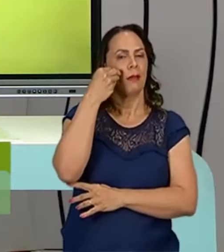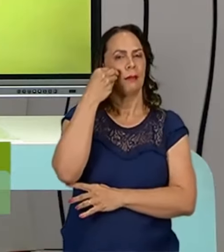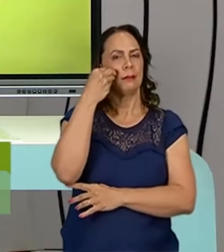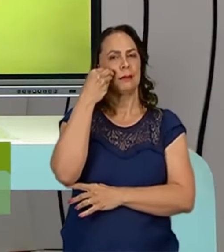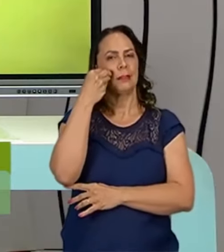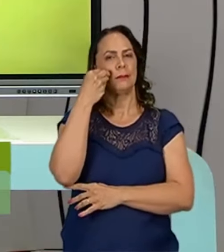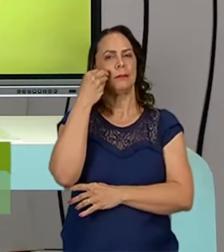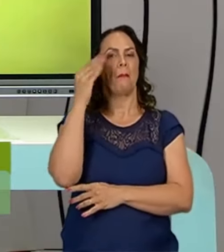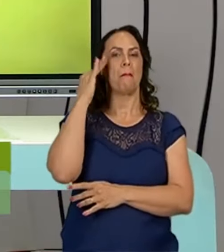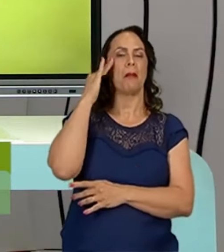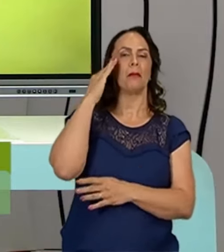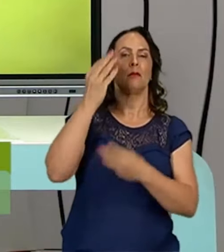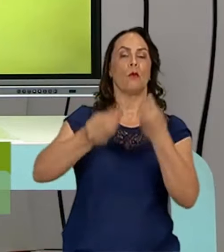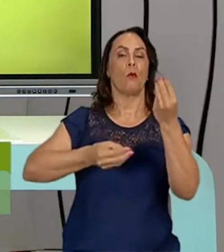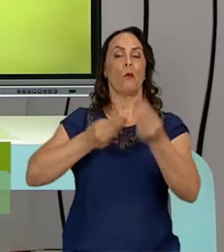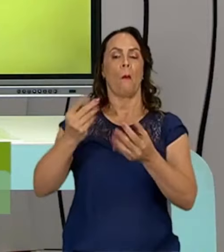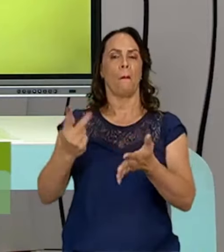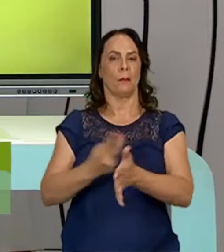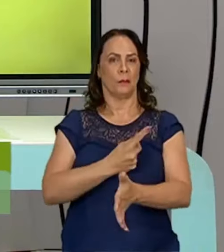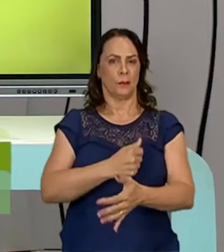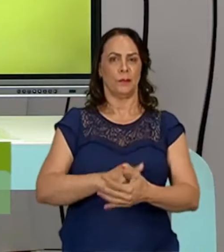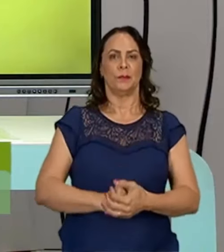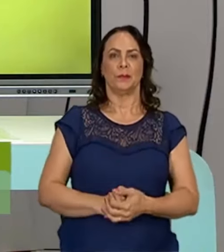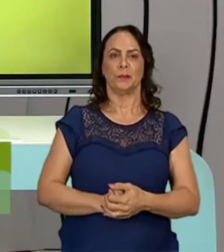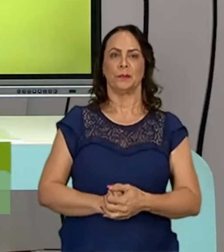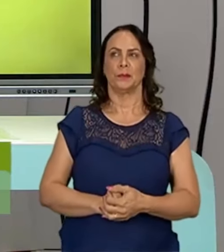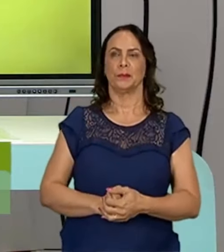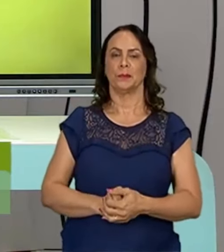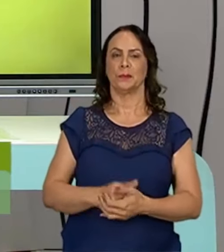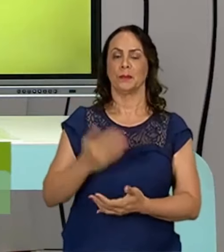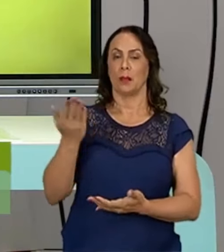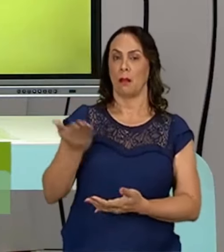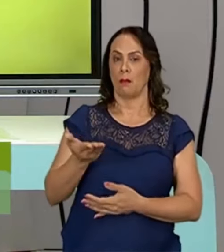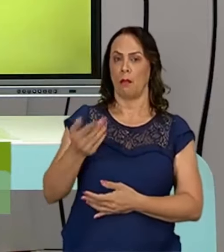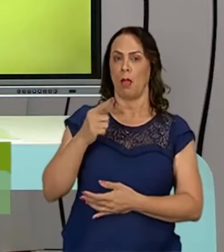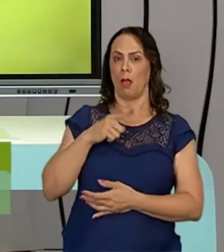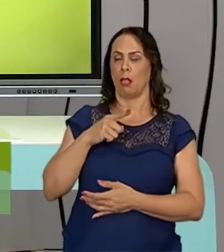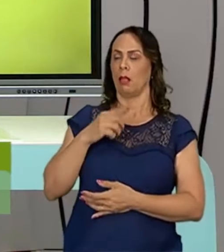acontece. Então eu tenho aqui dois recipientes de vidro